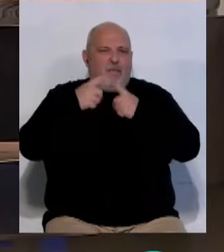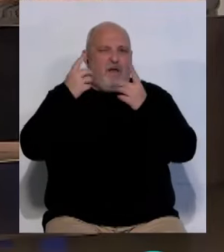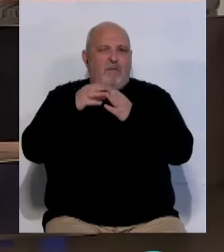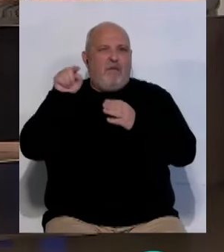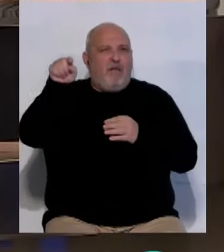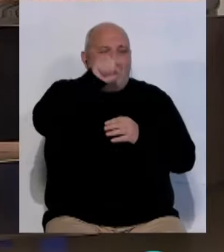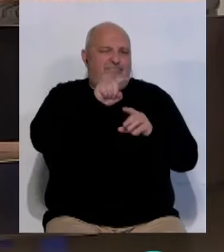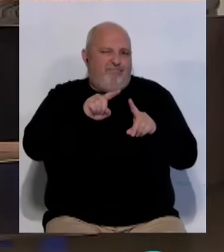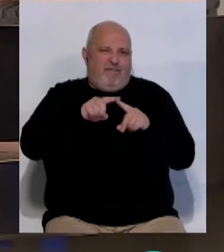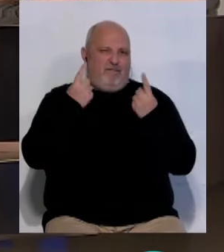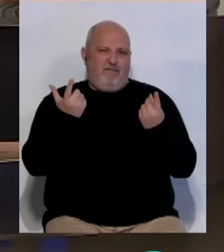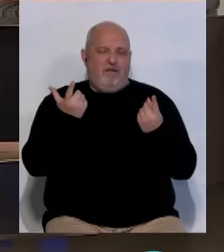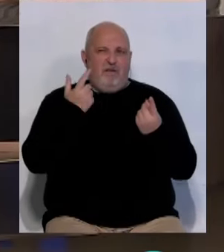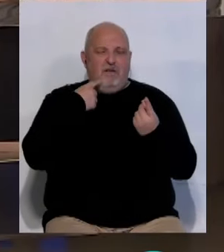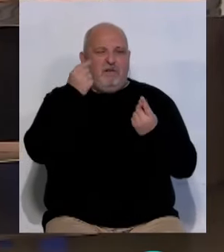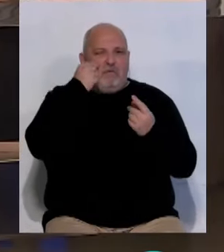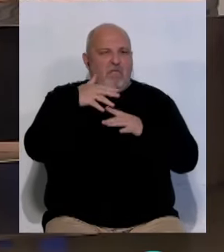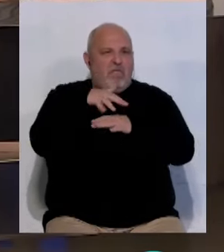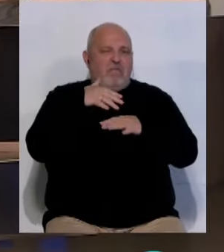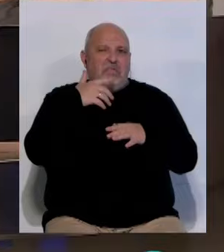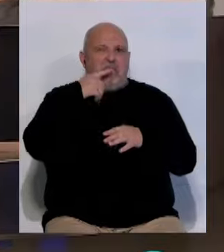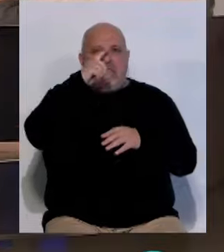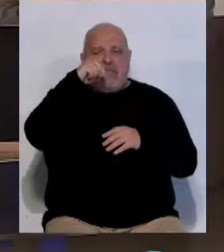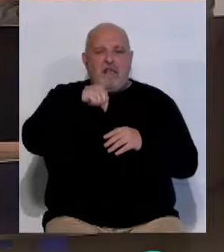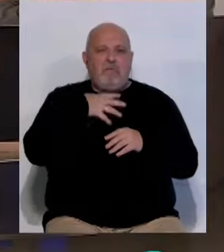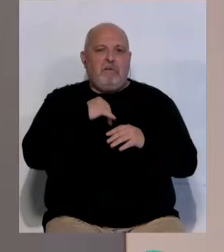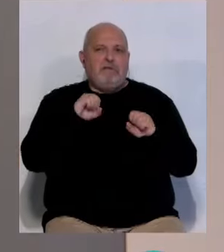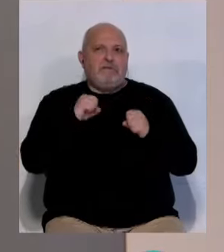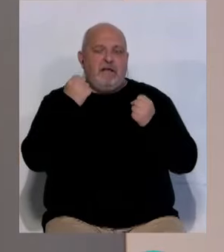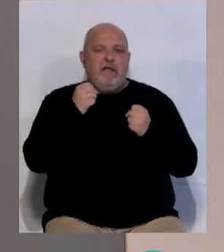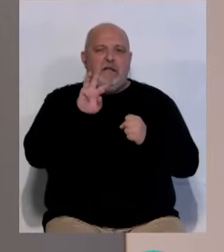pensar a ver yo he escuchado comentario de que este año se podía salvar alguien con 32 puntos